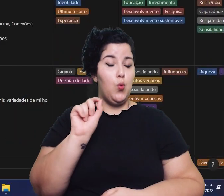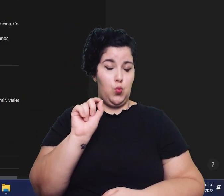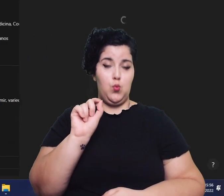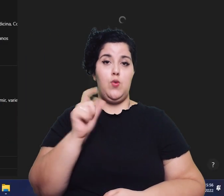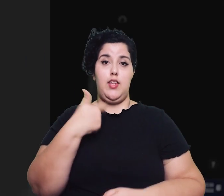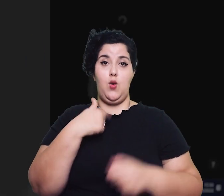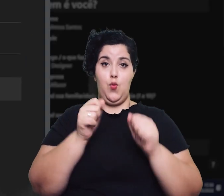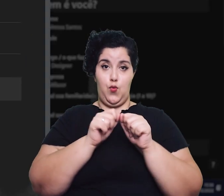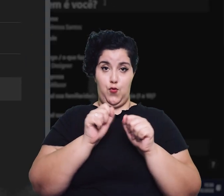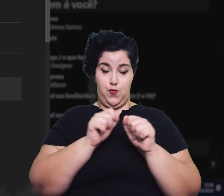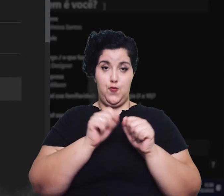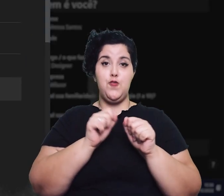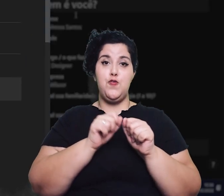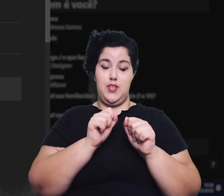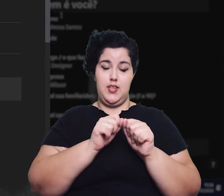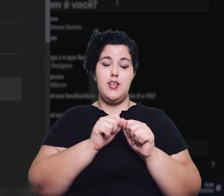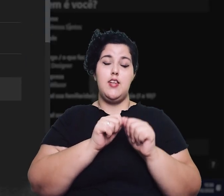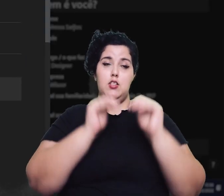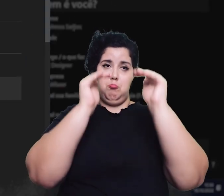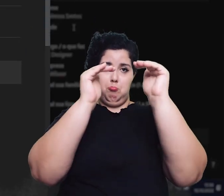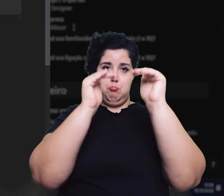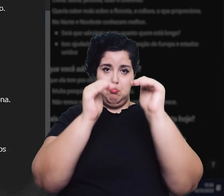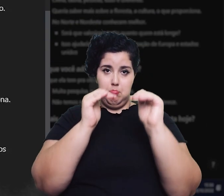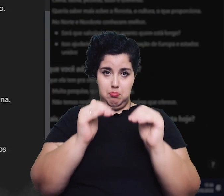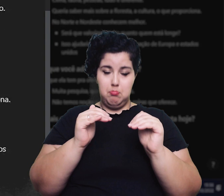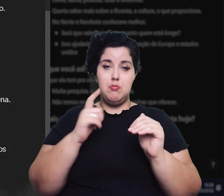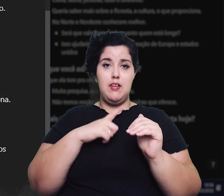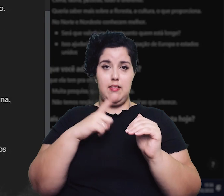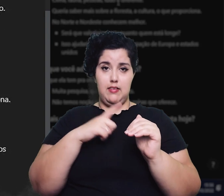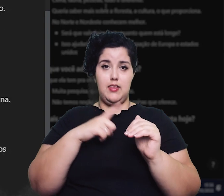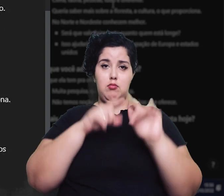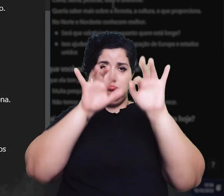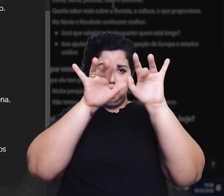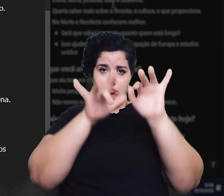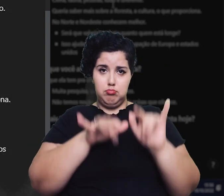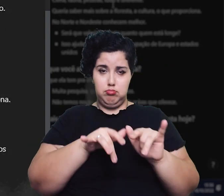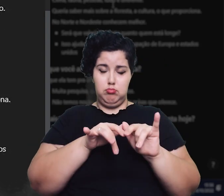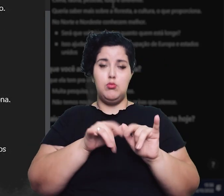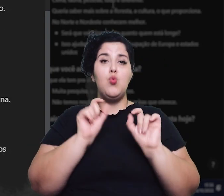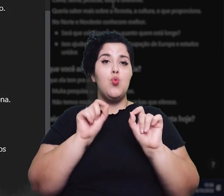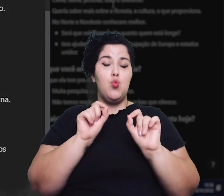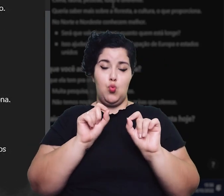primeiramente eu tinha feito em cada uma das páginas, a transcrição, não uma transcrição direta, né? Mas eu